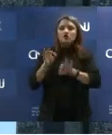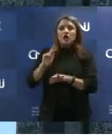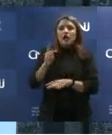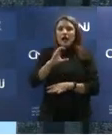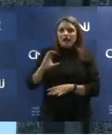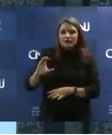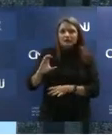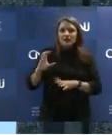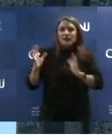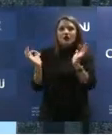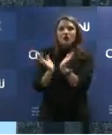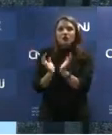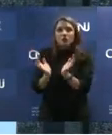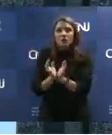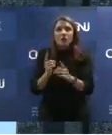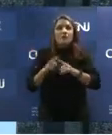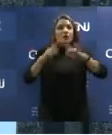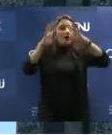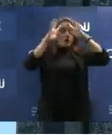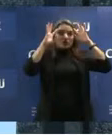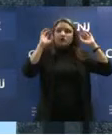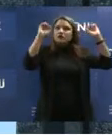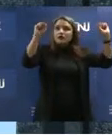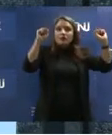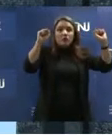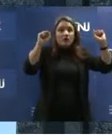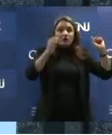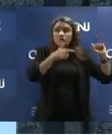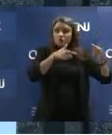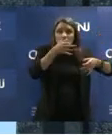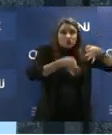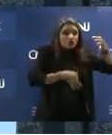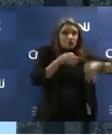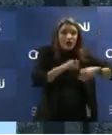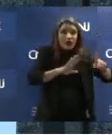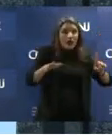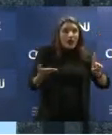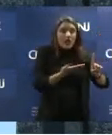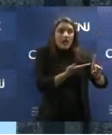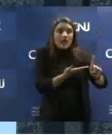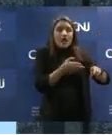Por que os tribunais julgava os habeas corpus de réus presos além do prazo legal?